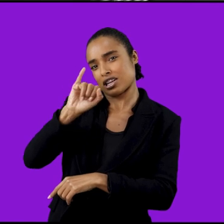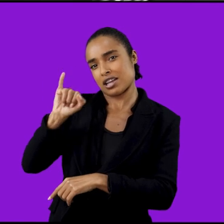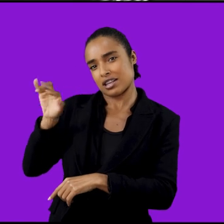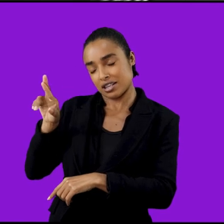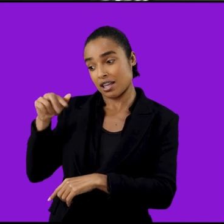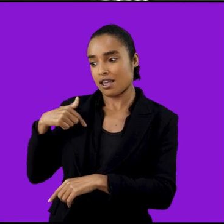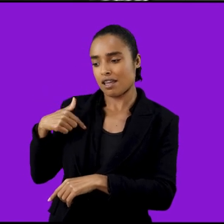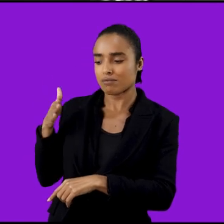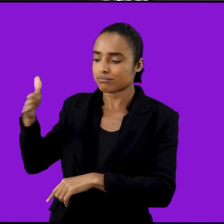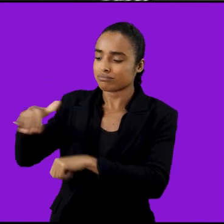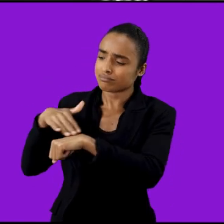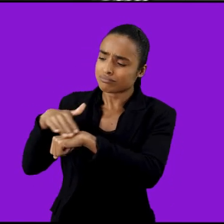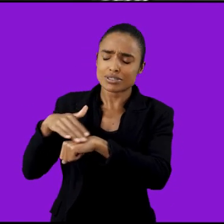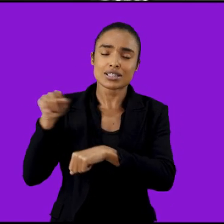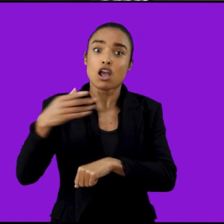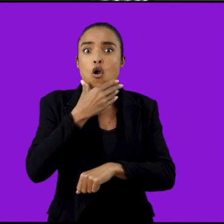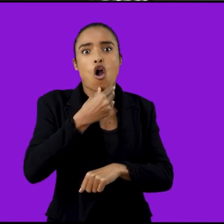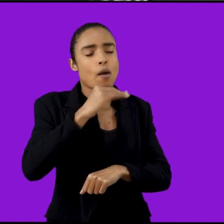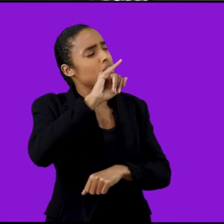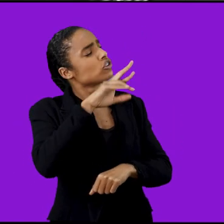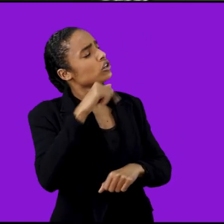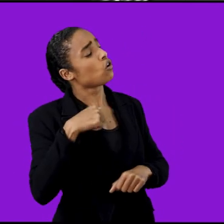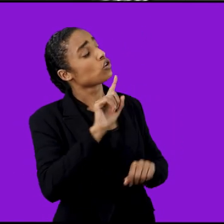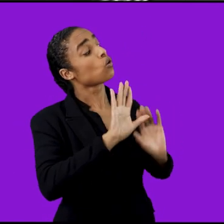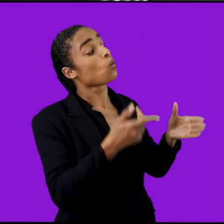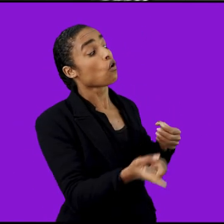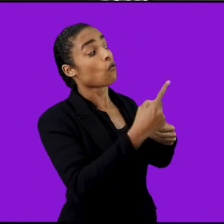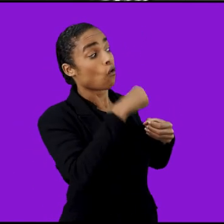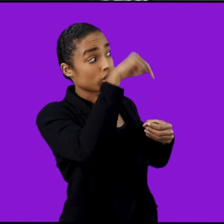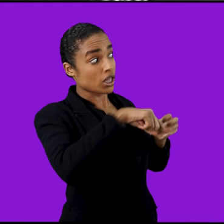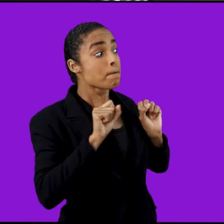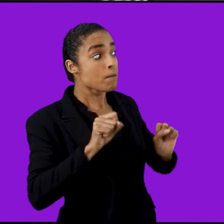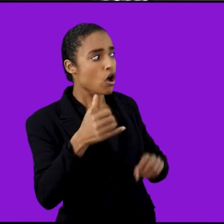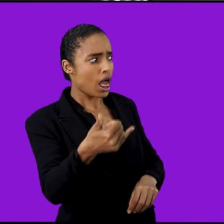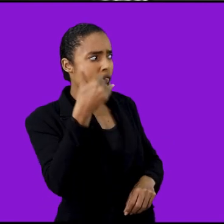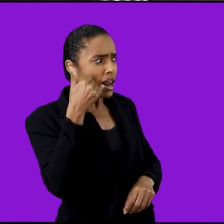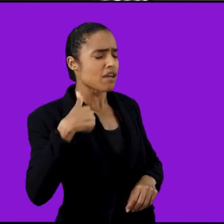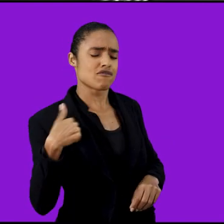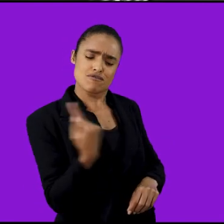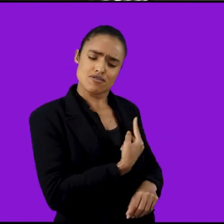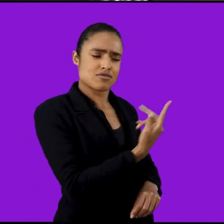ele fez assim: “Quando você voltar, você pode me ligar. Porque a gente vai. Vamo fazer